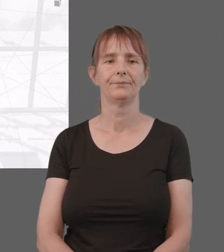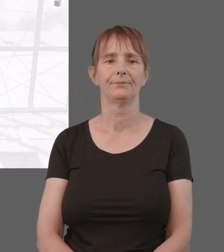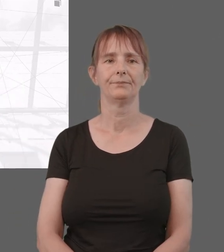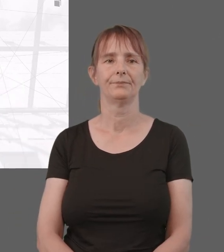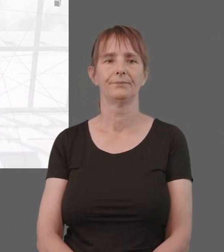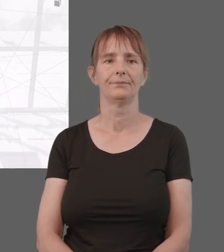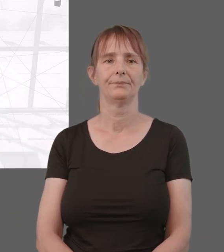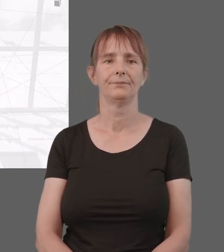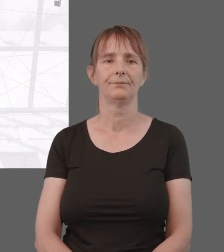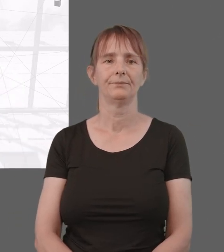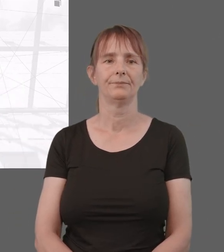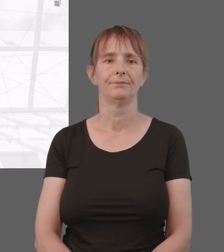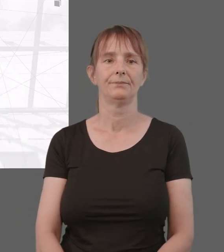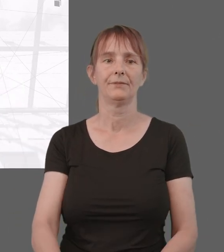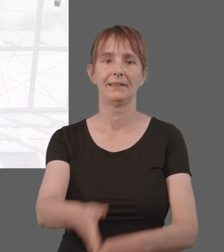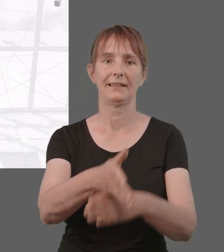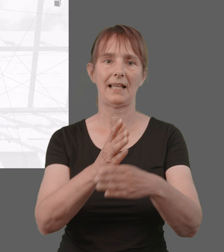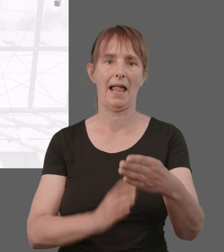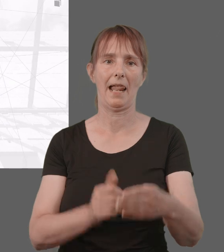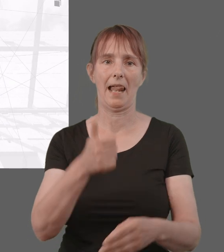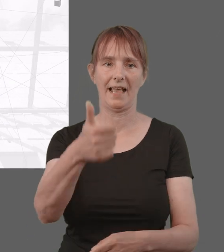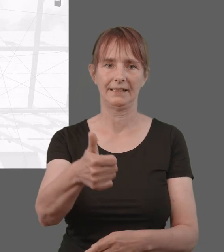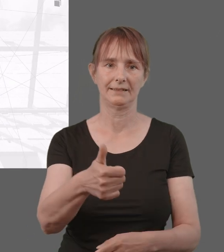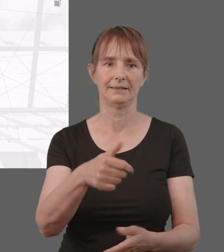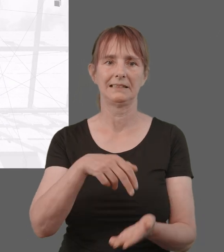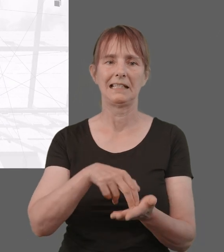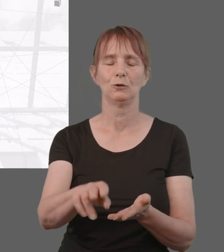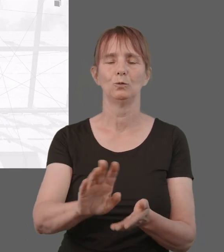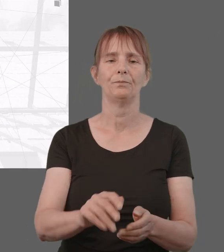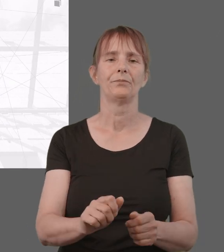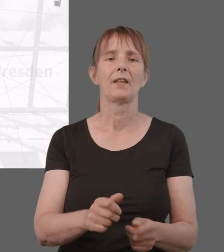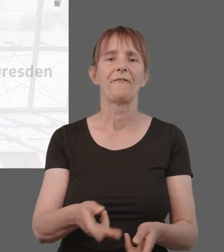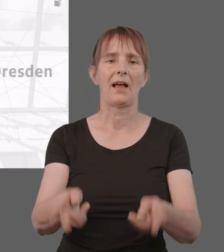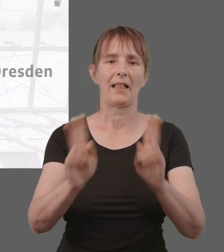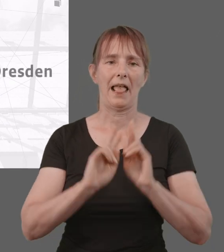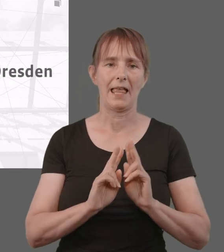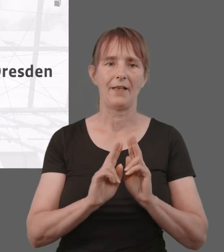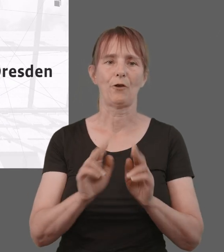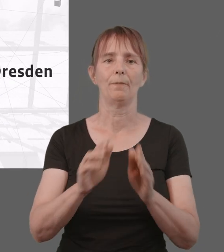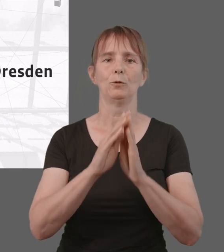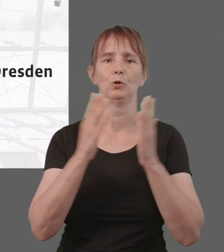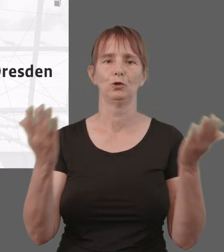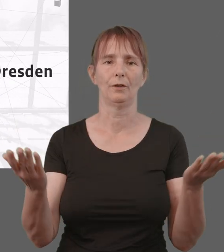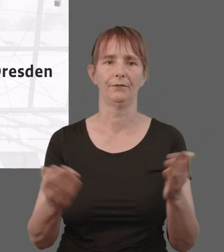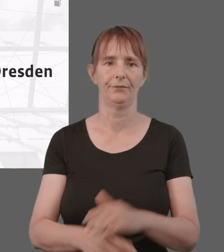über die Fernleihe Medien bestellen, die nicht in der SLUB Dresden oder an einer anderen öffentlich